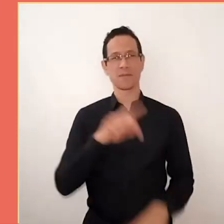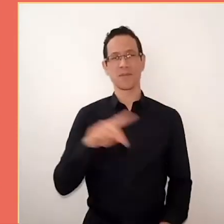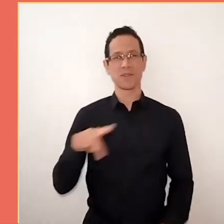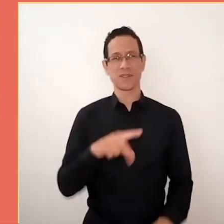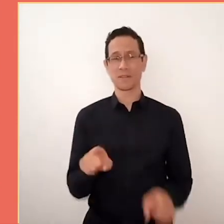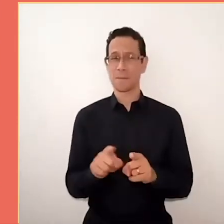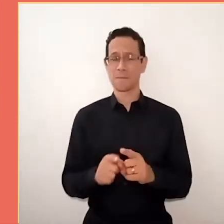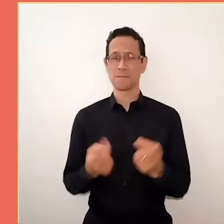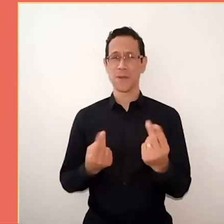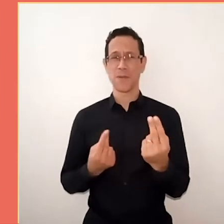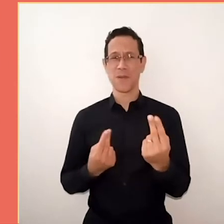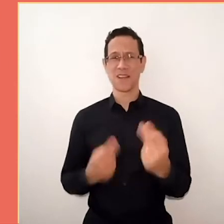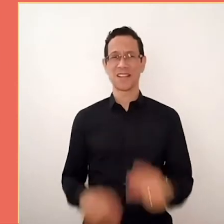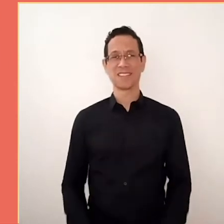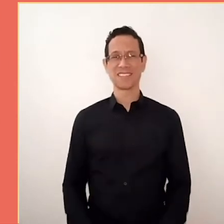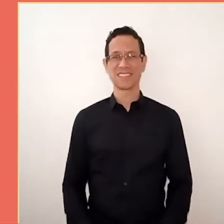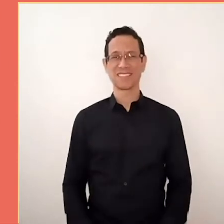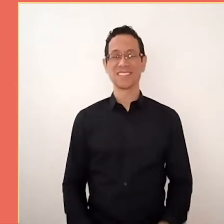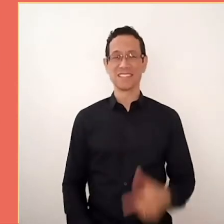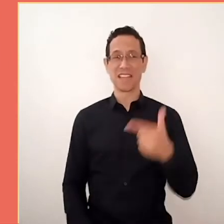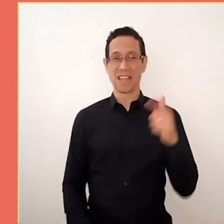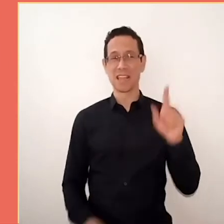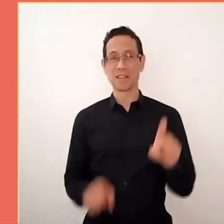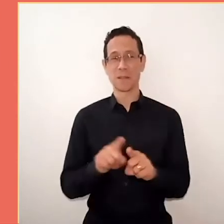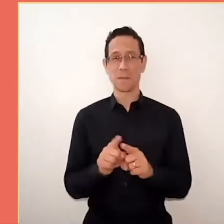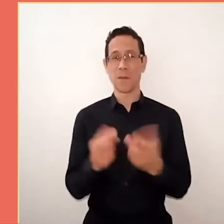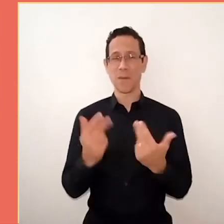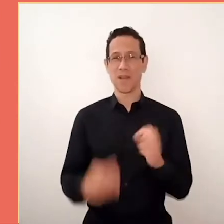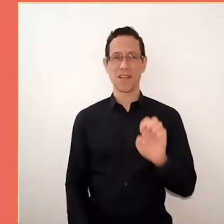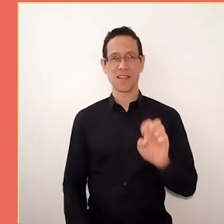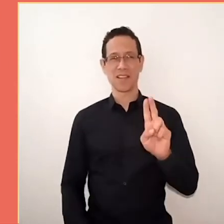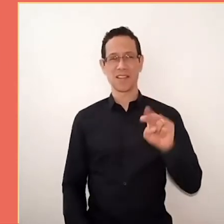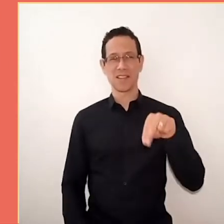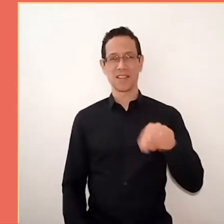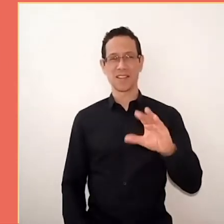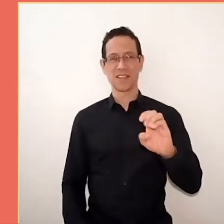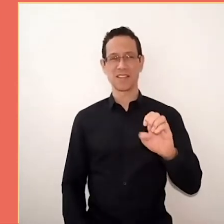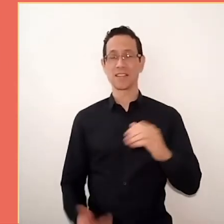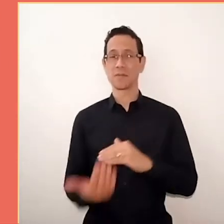não a mesma Dona Eunice, mas uma Dona Eunice, que me ensinou a ler e escrever aqui no grupo escolar Melo Viana.